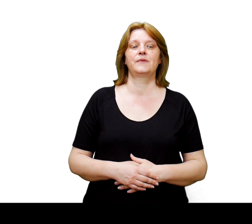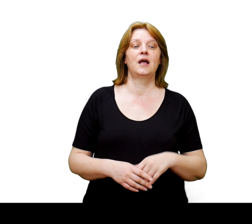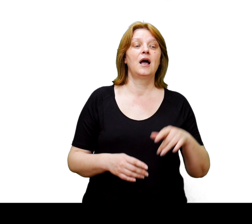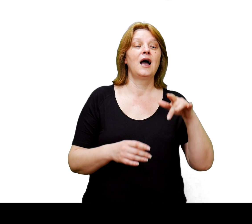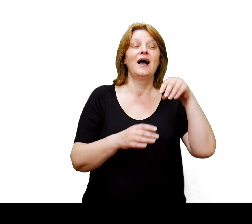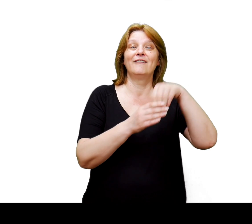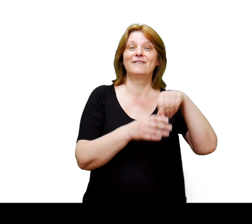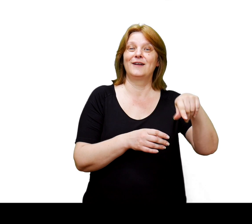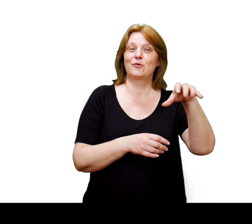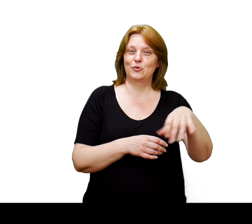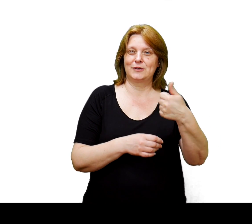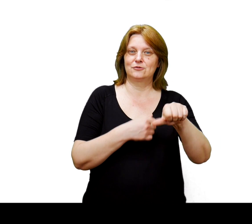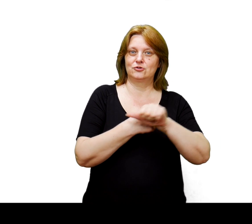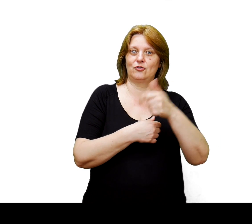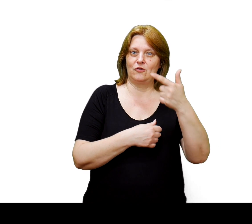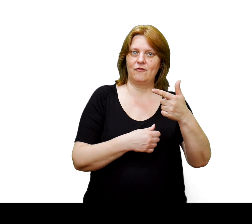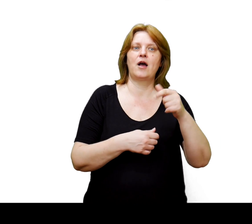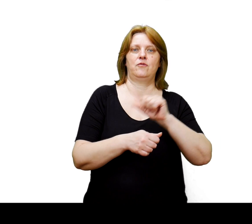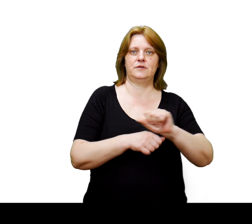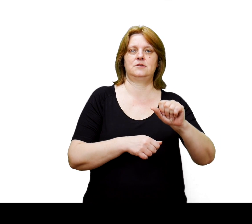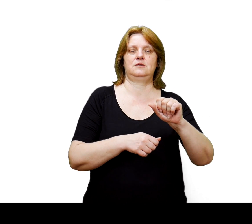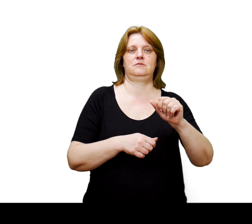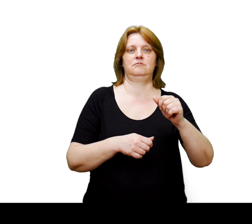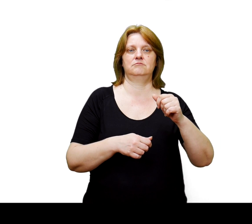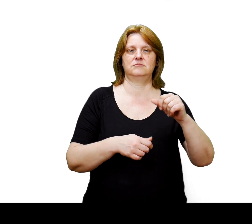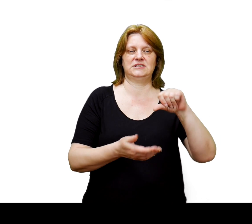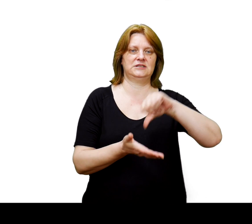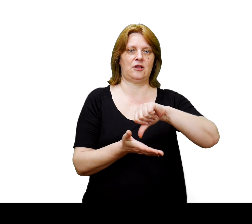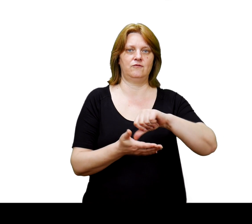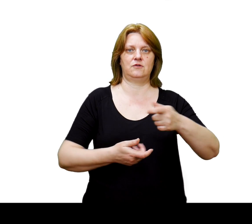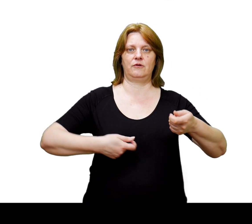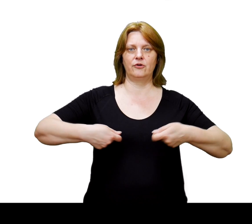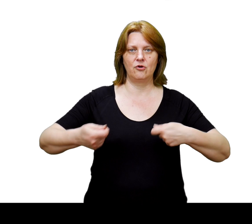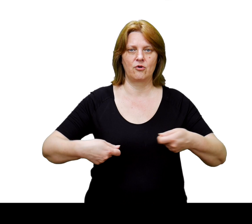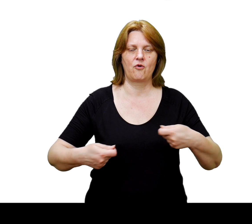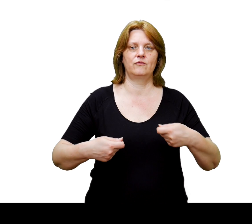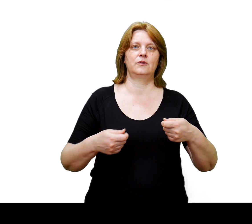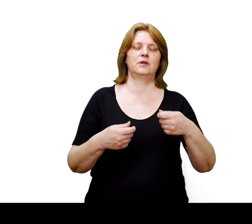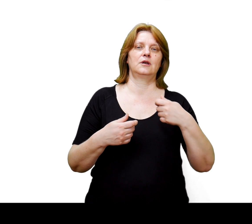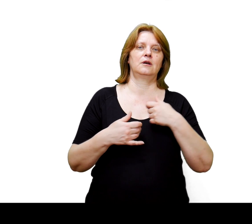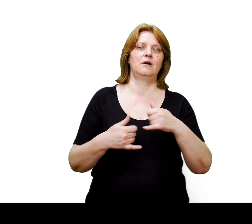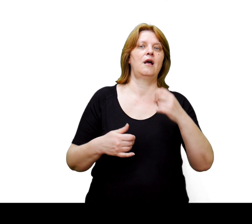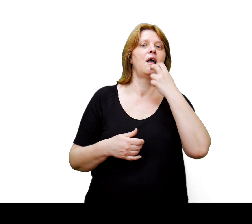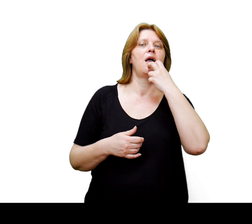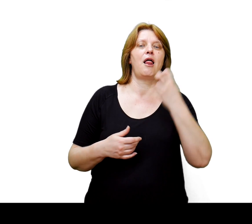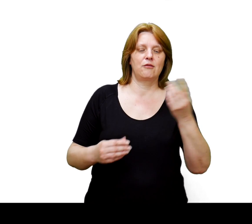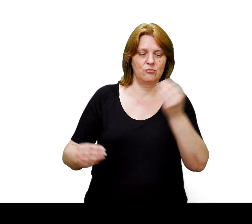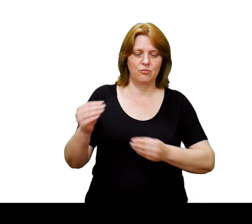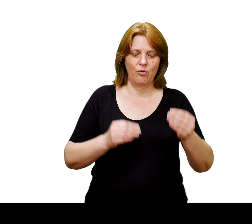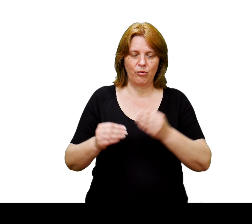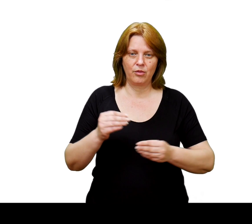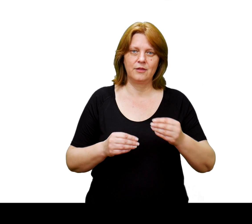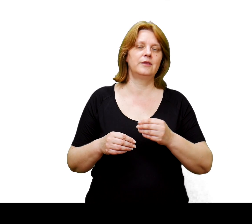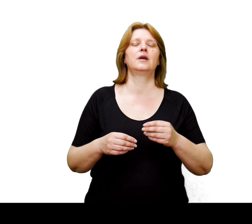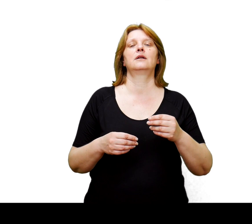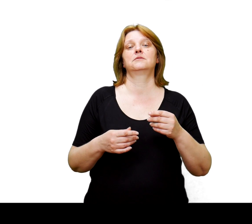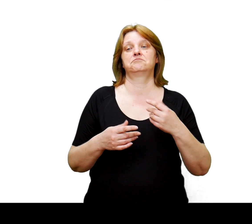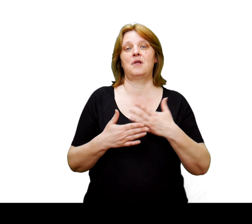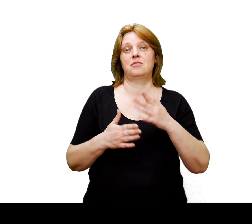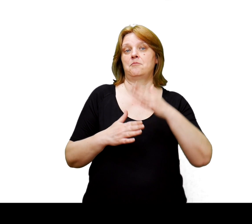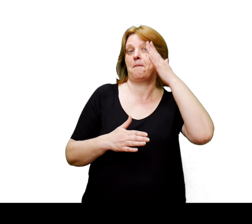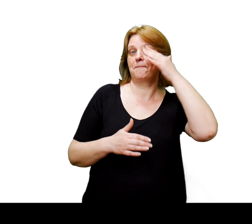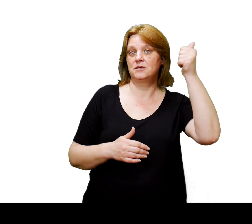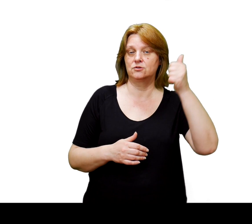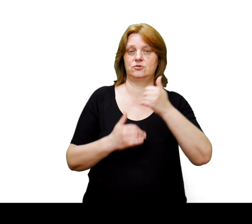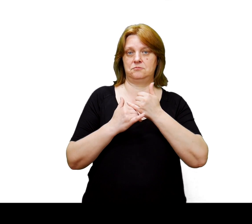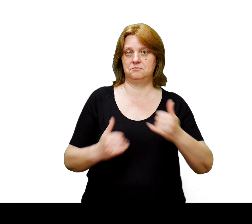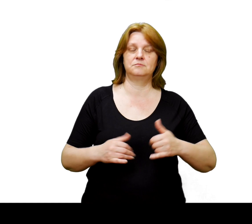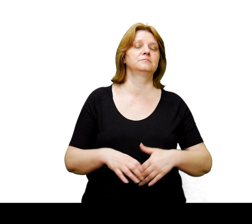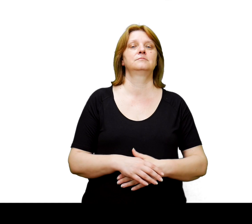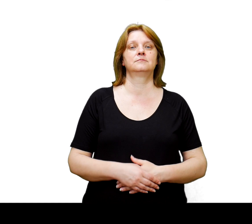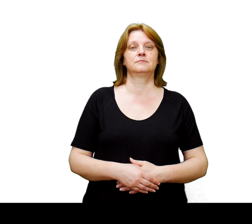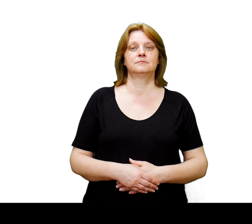Wśród nich są osoby zatrudnione na stanowiskach kierowniczych, elektromonterskich czy mistrzowskich.